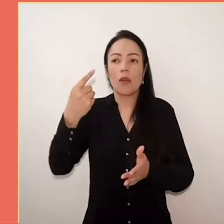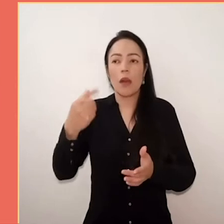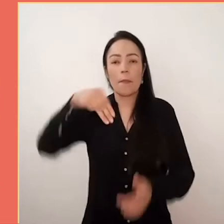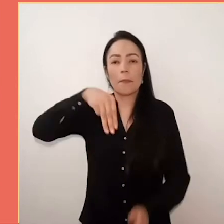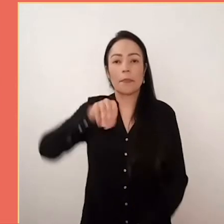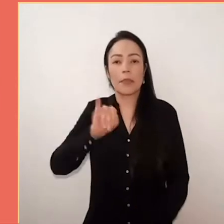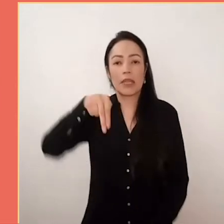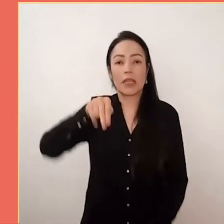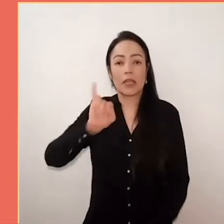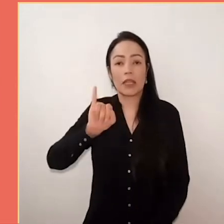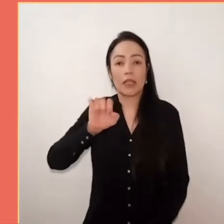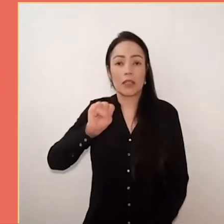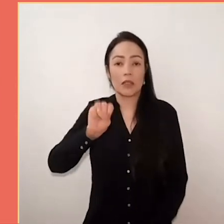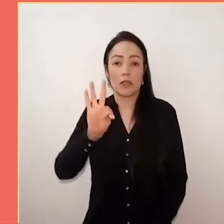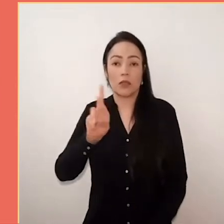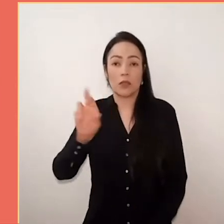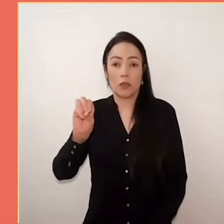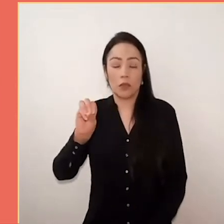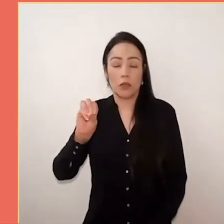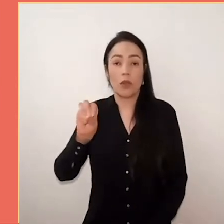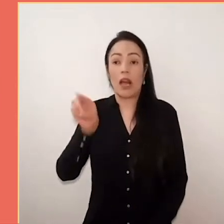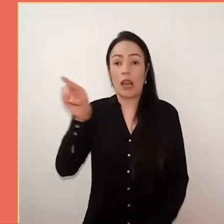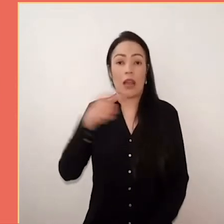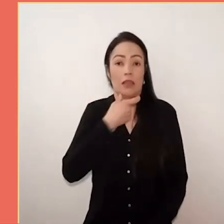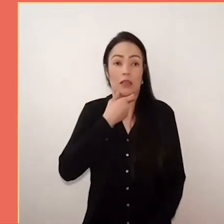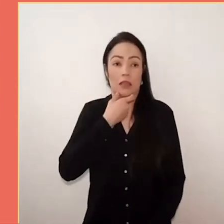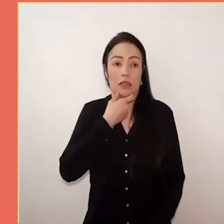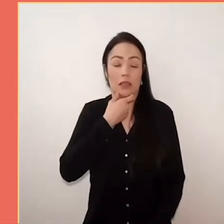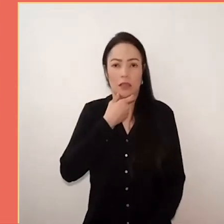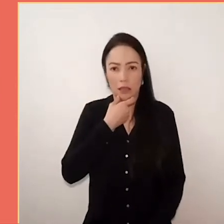Esse livro, imediatamente, por causa até do título,